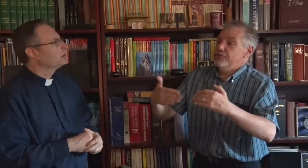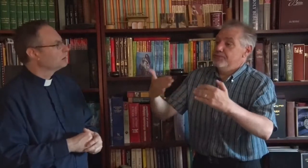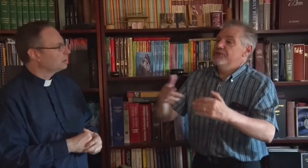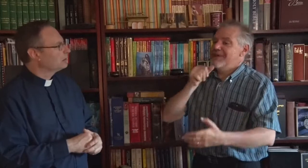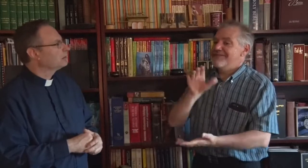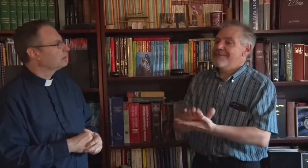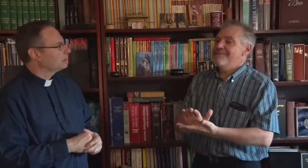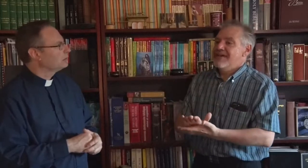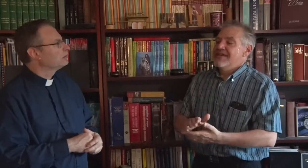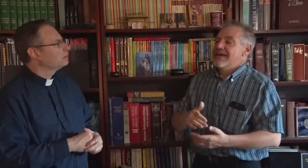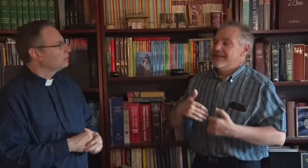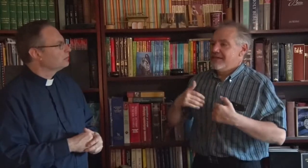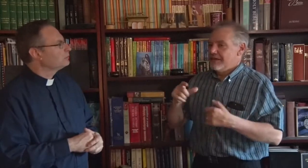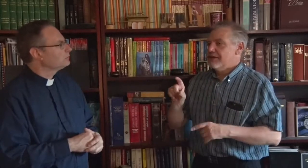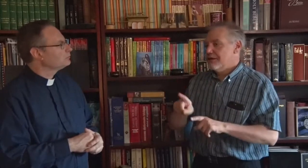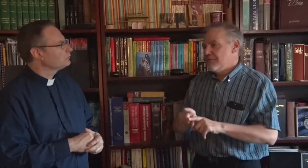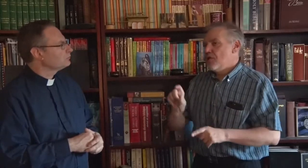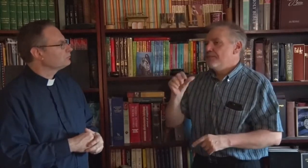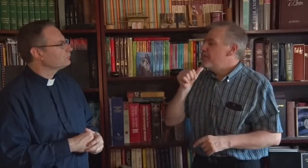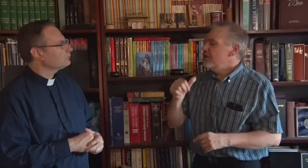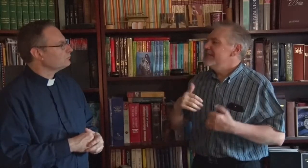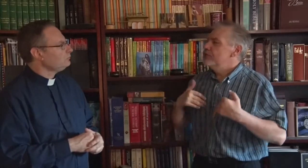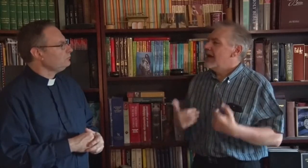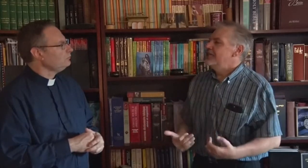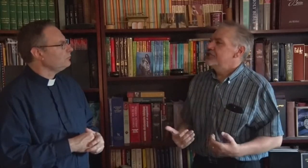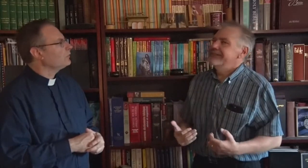ma femme était comme pas découragé